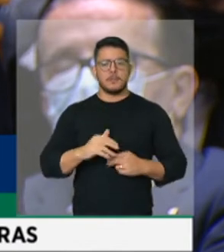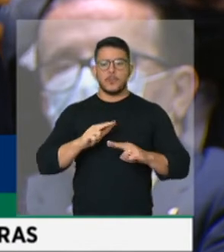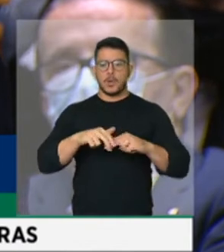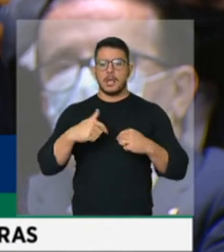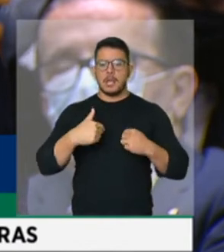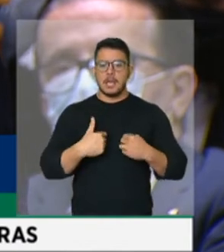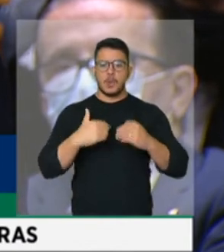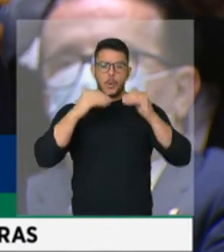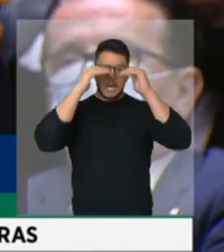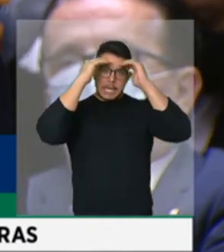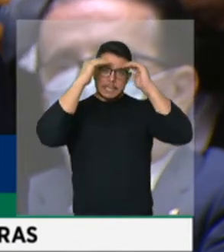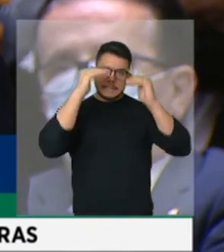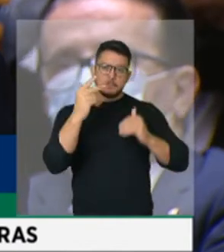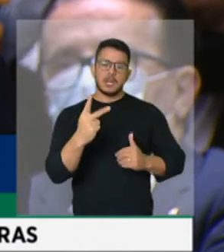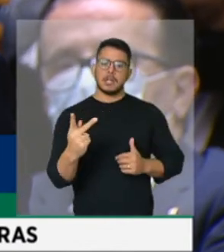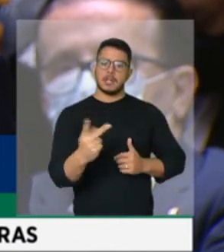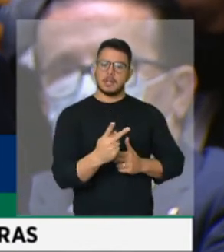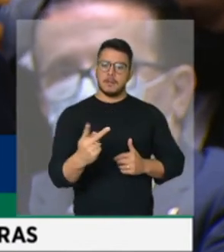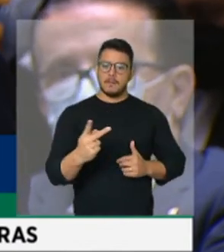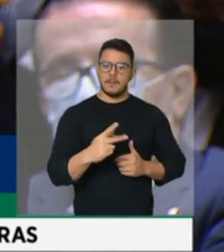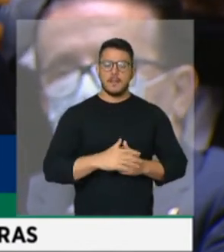RESPEITO DELAS, CHEGAR EM CASA OLHAR NO OLHO DELAS E DIZER